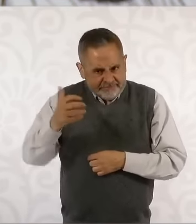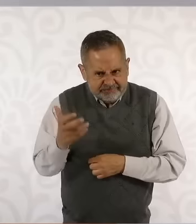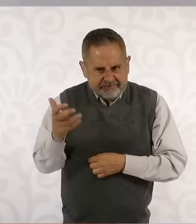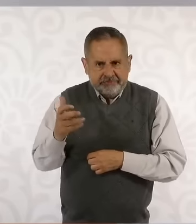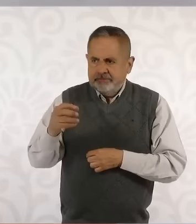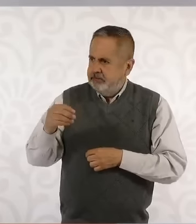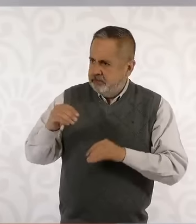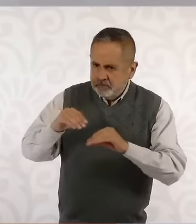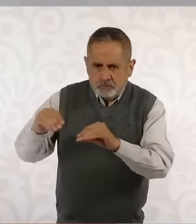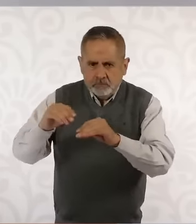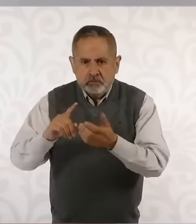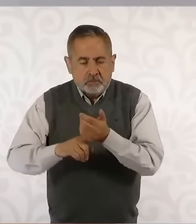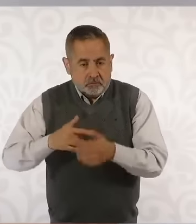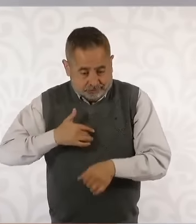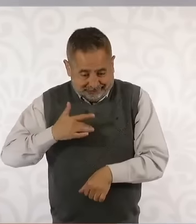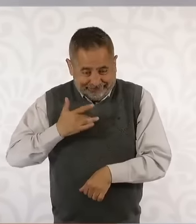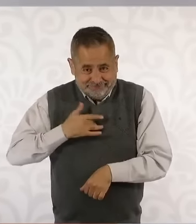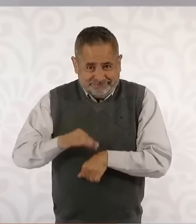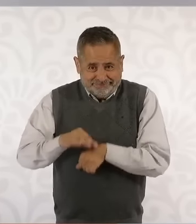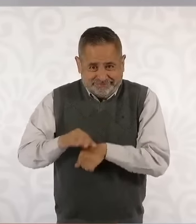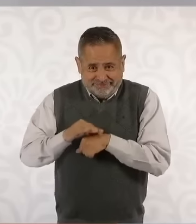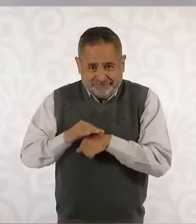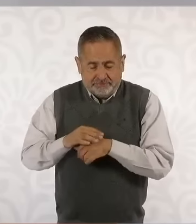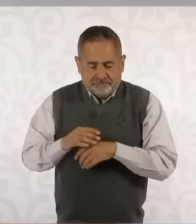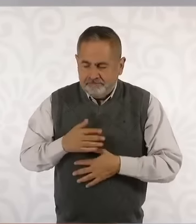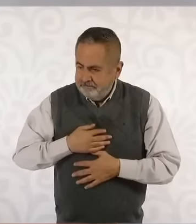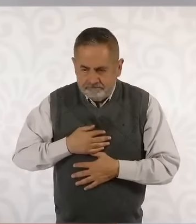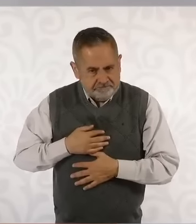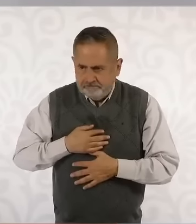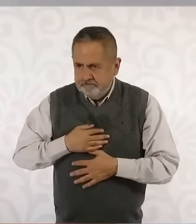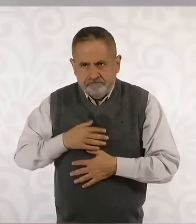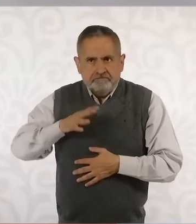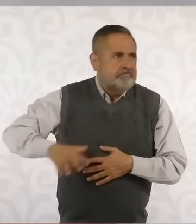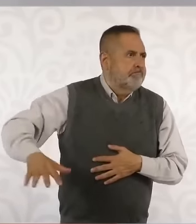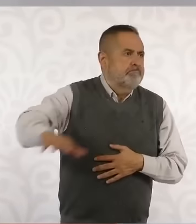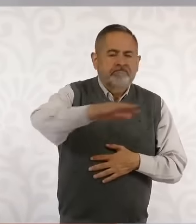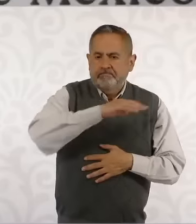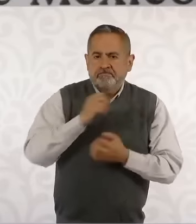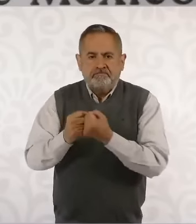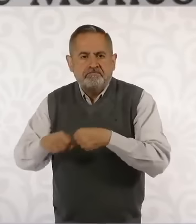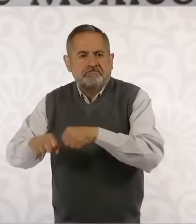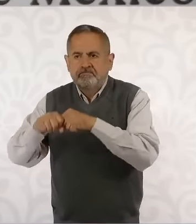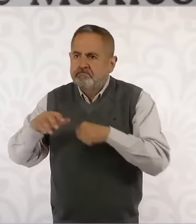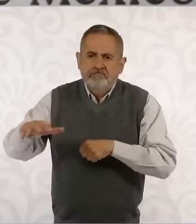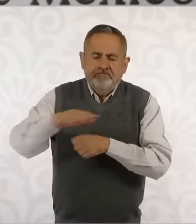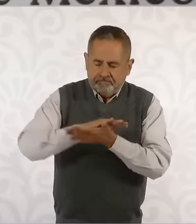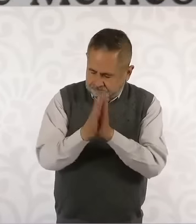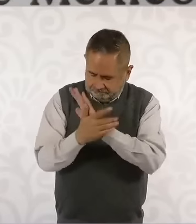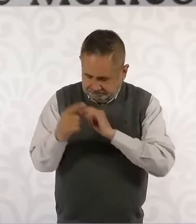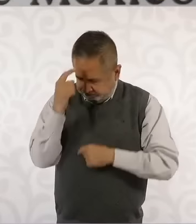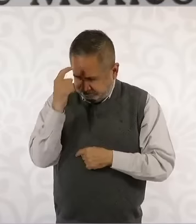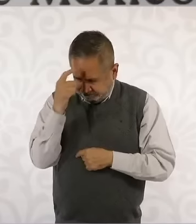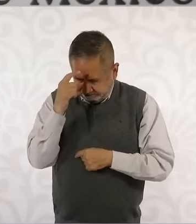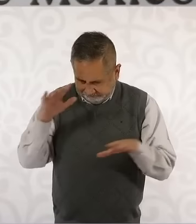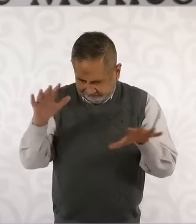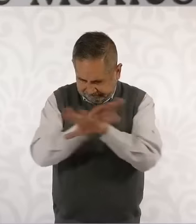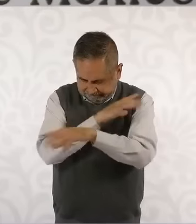que esto que viví nos ayude a toda la sociedad a visualizar esta situación que viven las mujeres